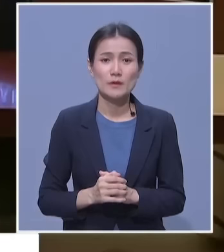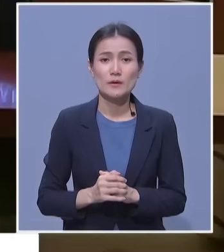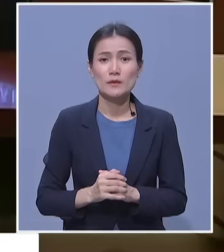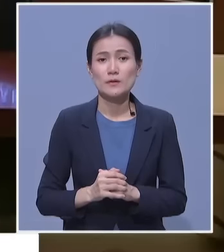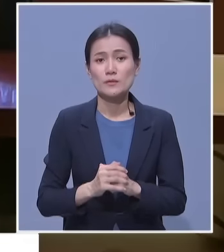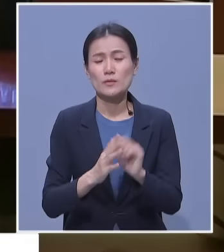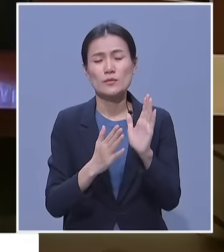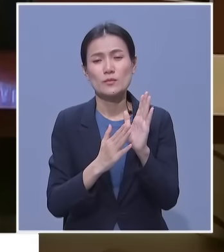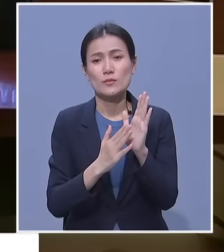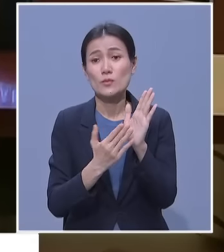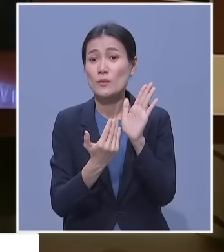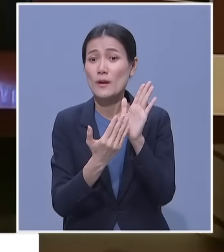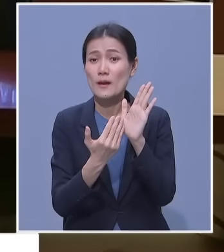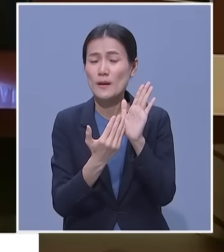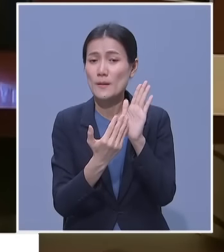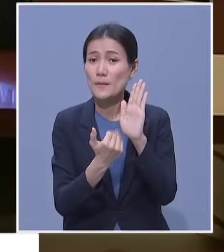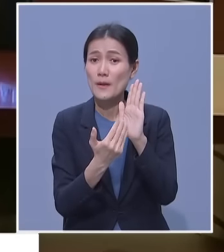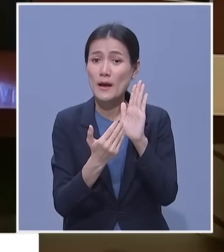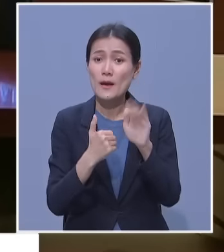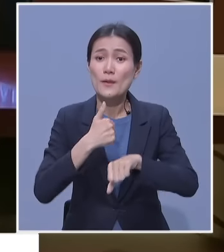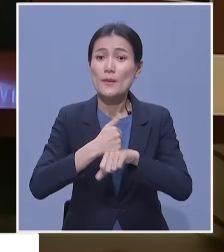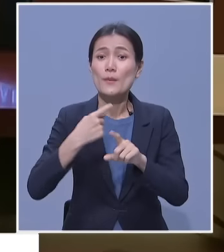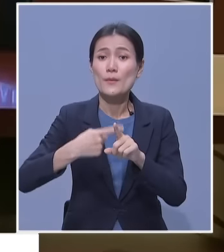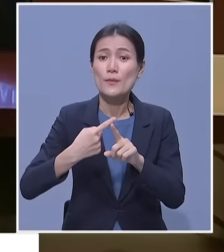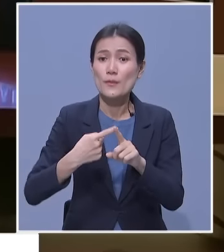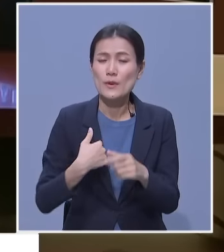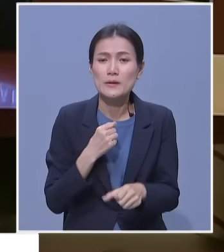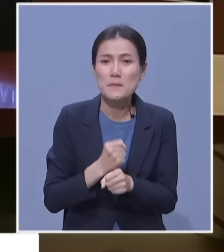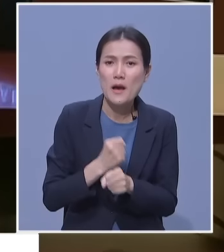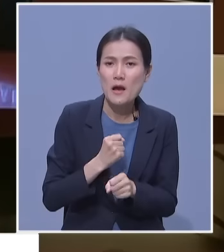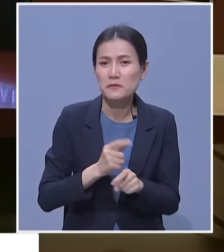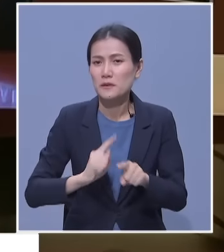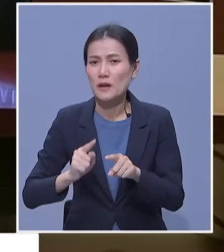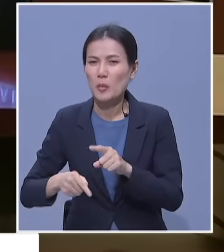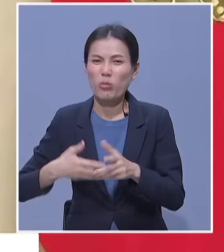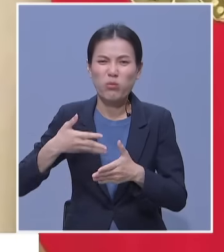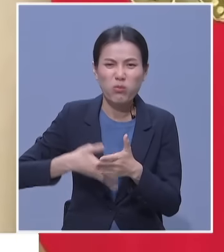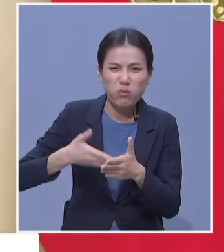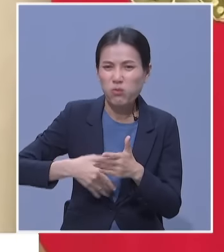เคิกเปิดเผยว่าการทำงานในพื้นที่เต็มไป ด้วยความยากลำบากหน่วยงานด้านประชาสังคม